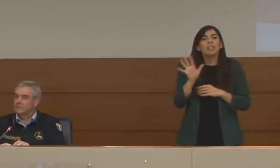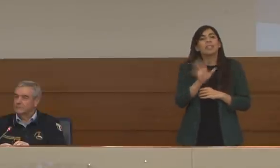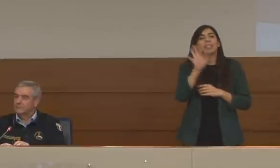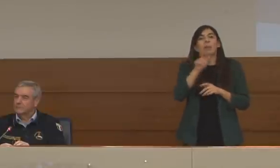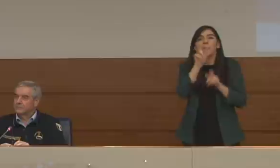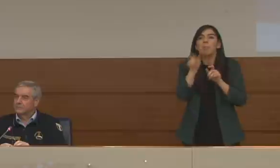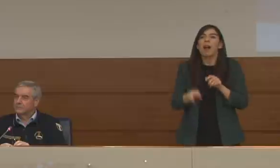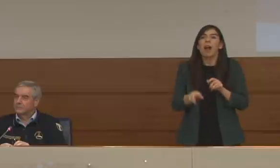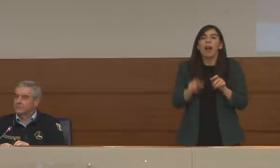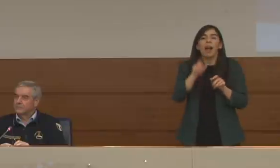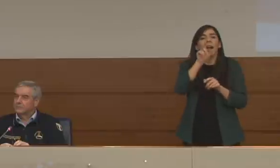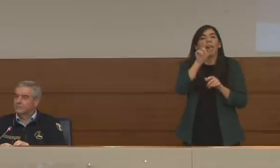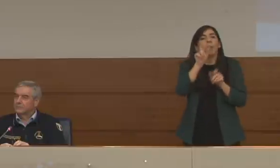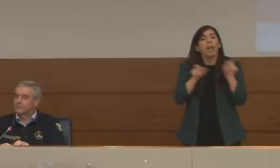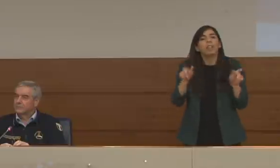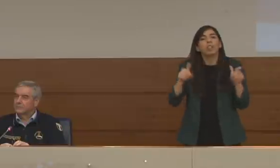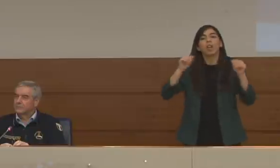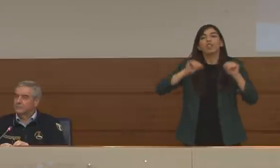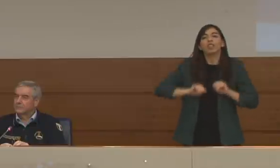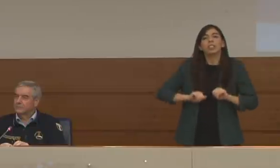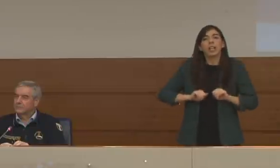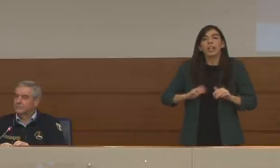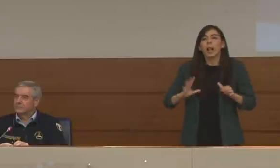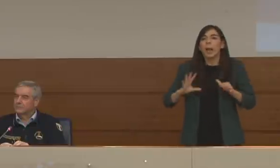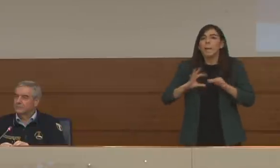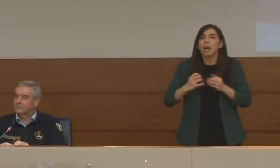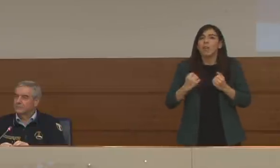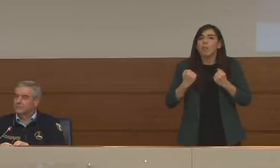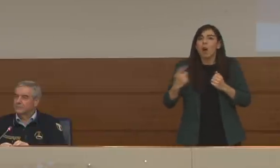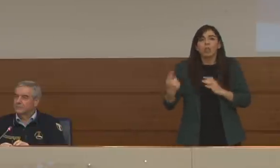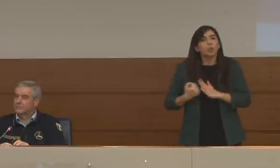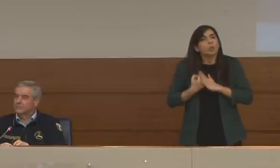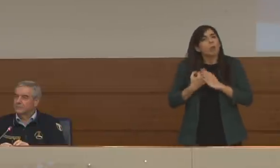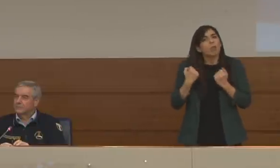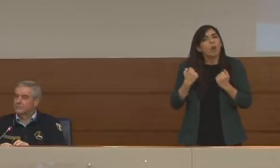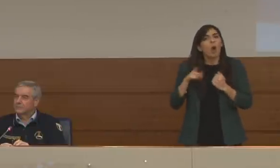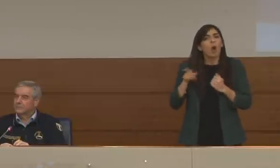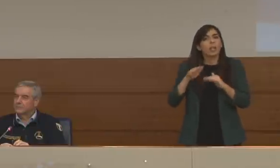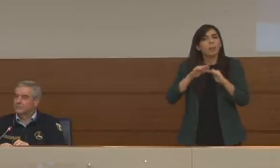Mi riallaccio alla domanda della collega. Il Presidente del Consiglio ha sempre